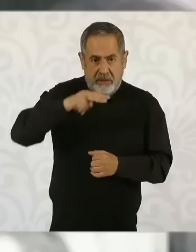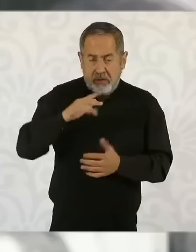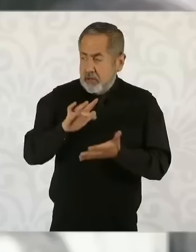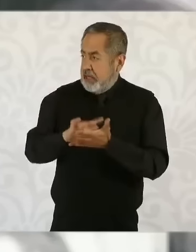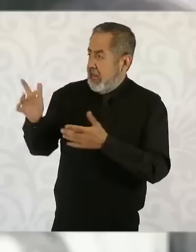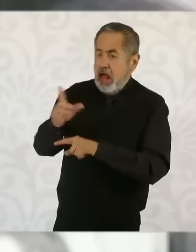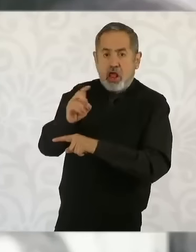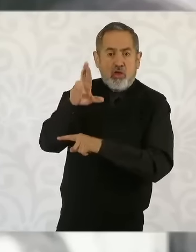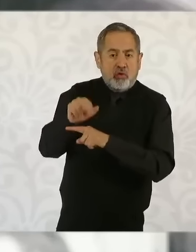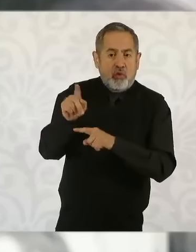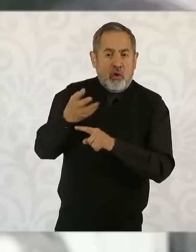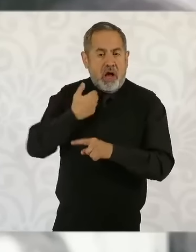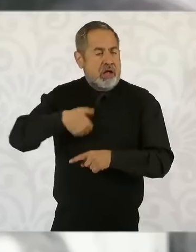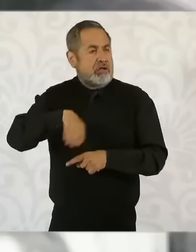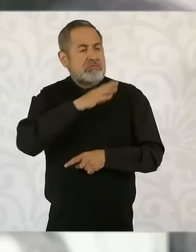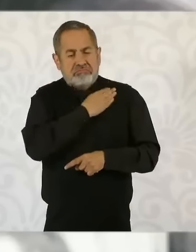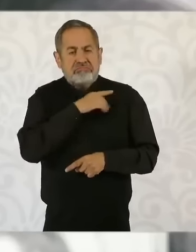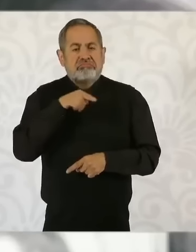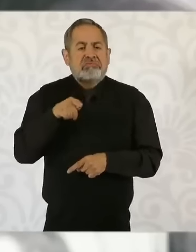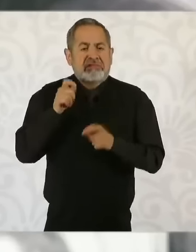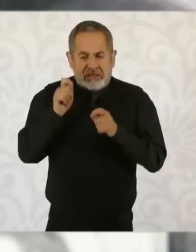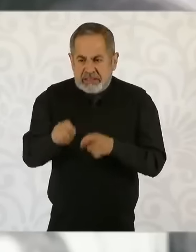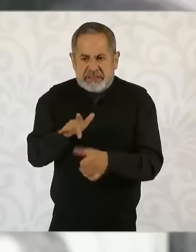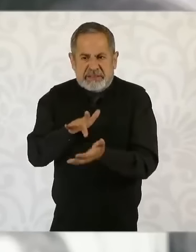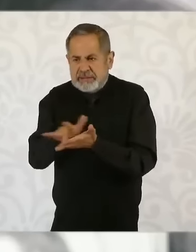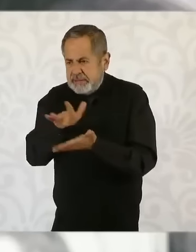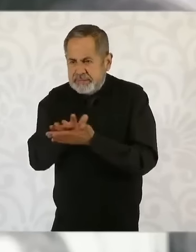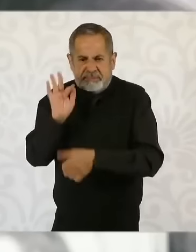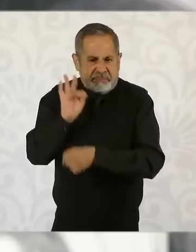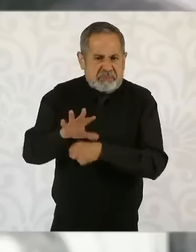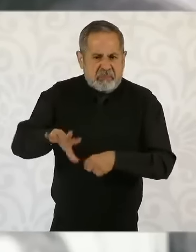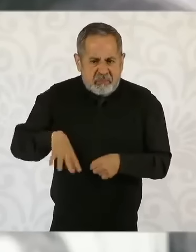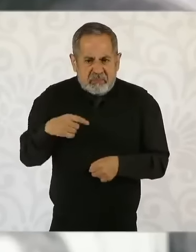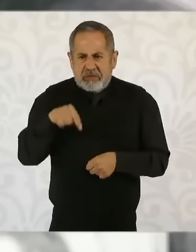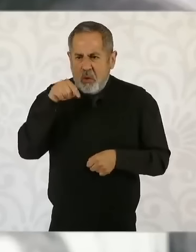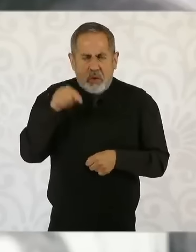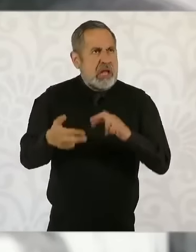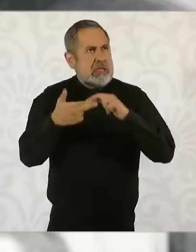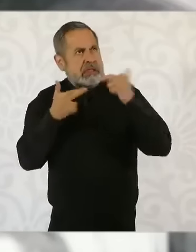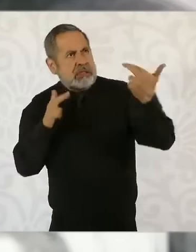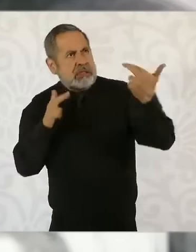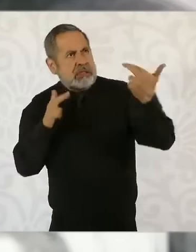doctora y a nuestra presidenta que está poniendo este esfuerzo de crear esta relación de cerrar